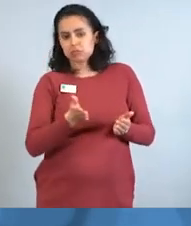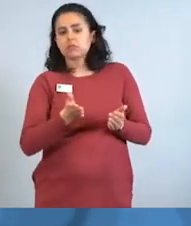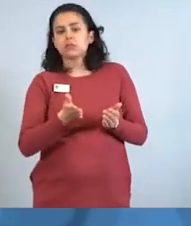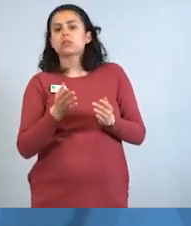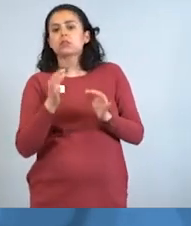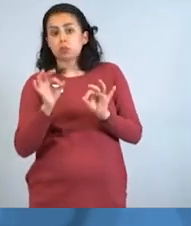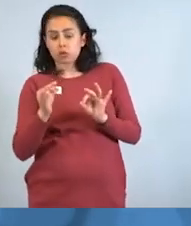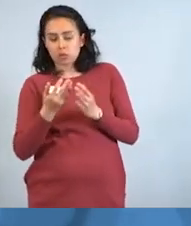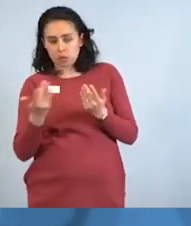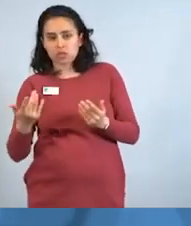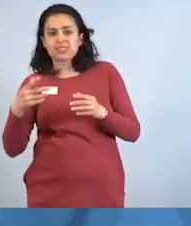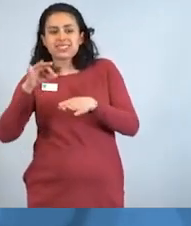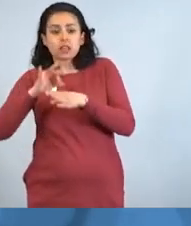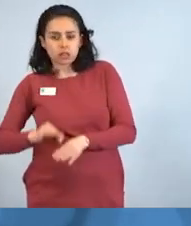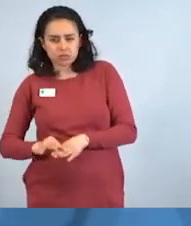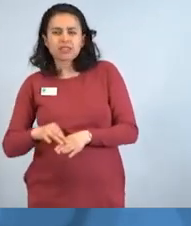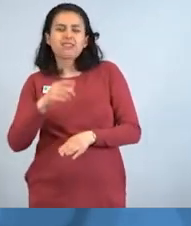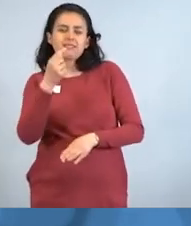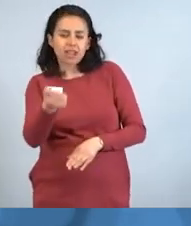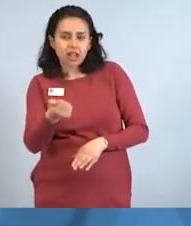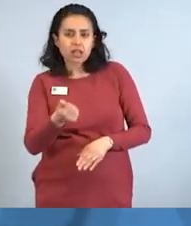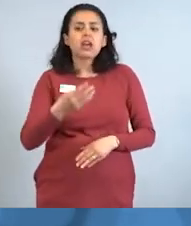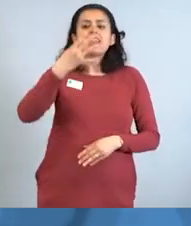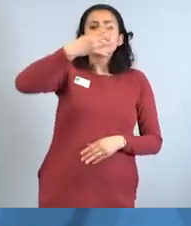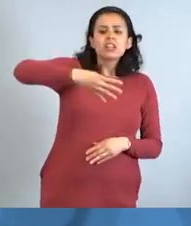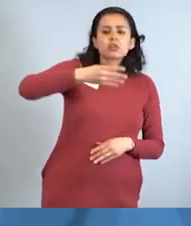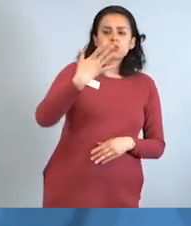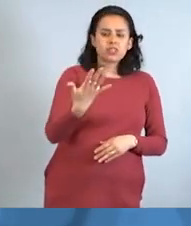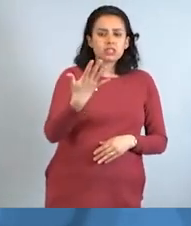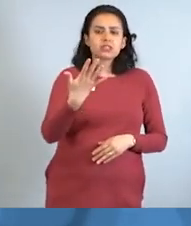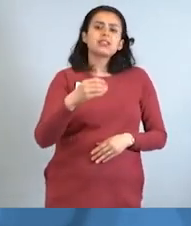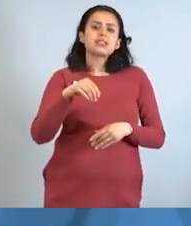Näistä 45 oli joutunut sairaalahoitoon ja 4 tehohoitoon.